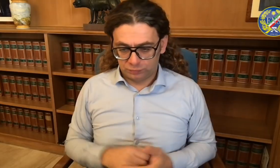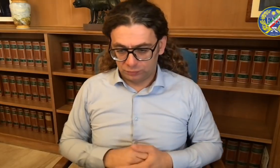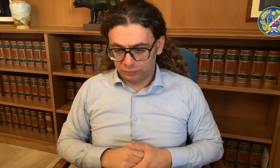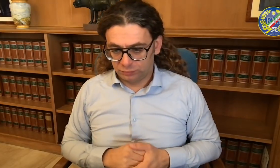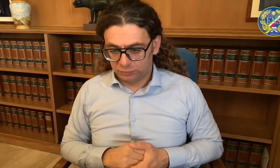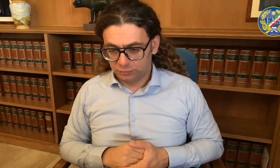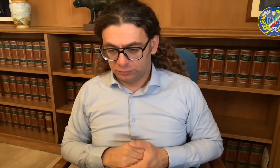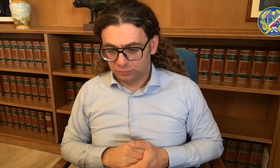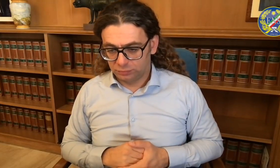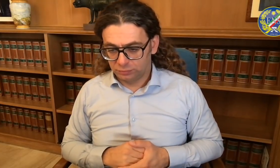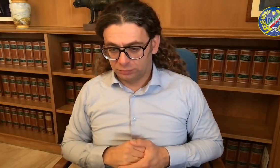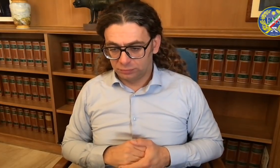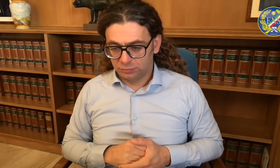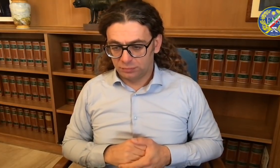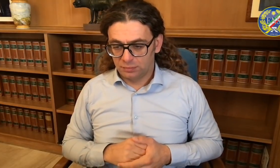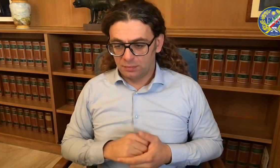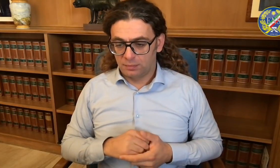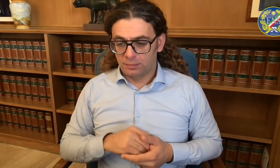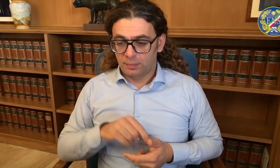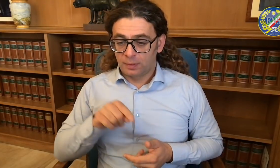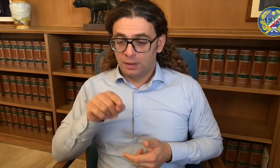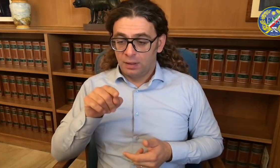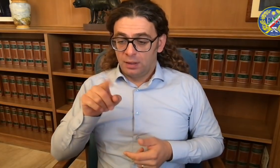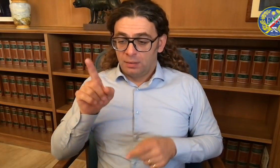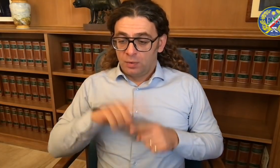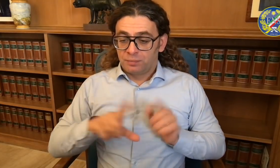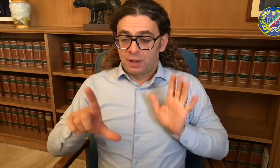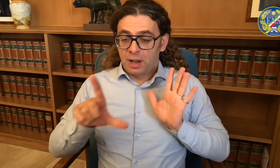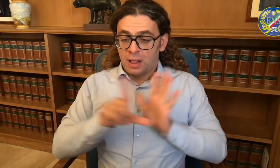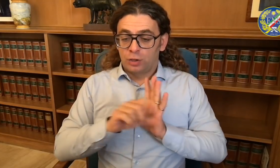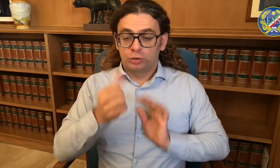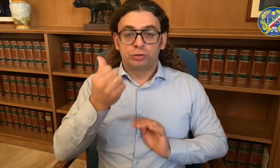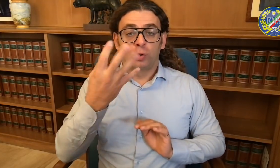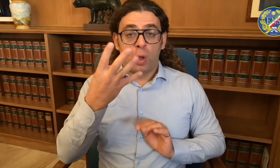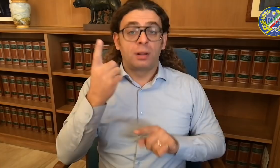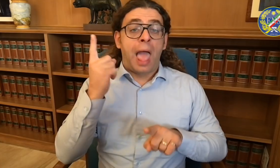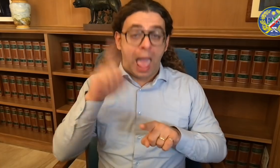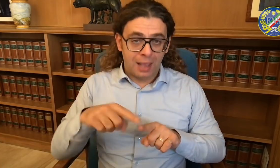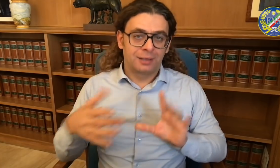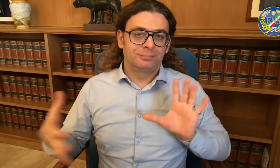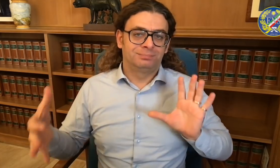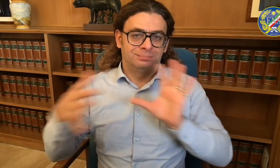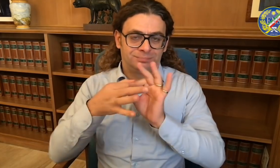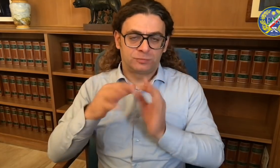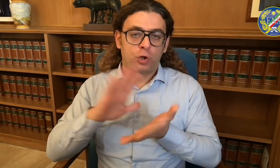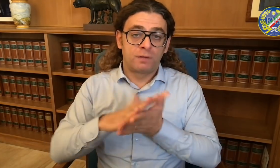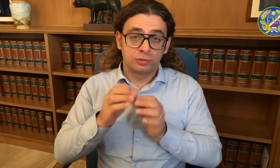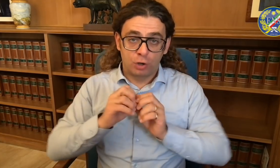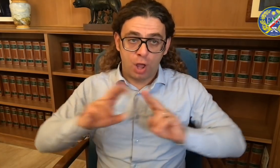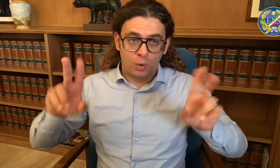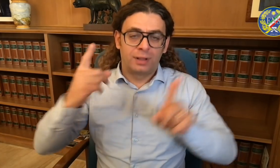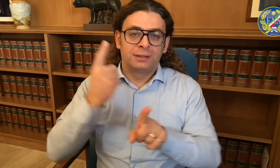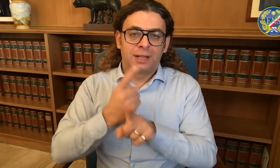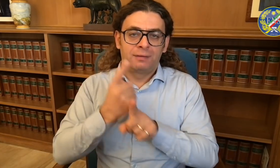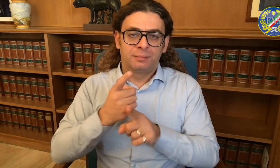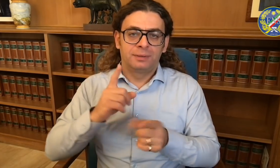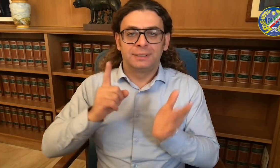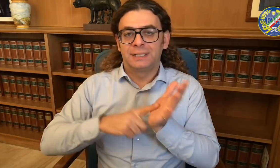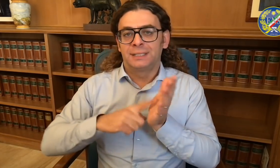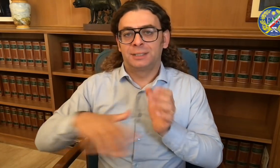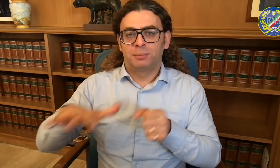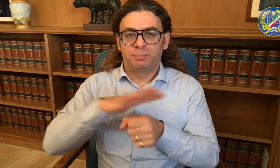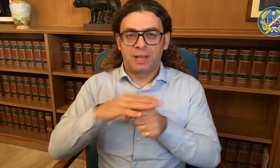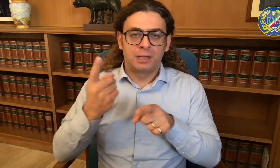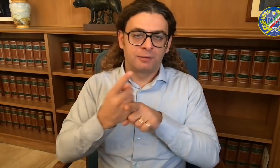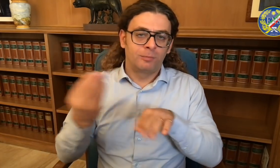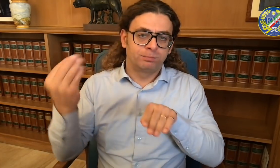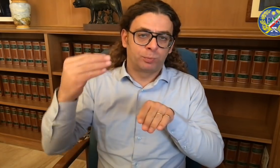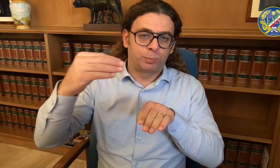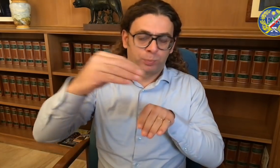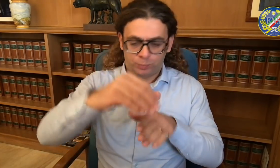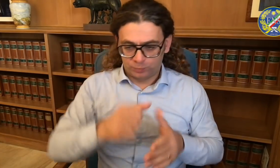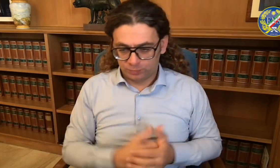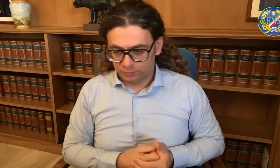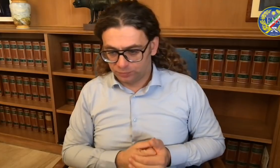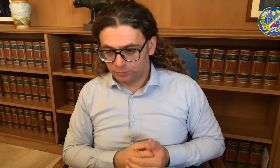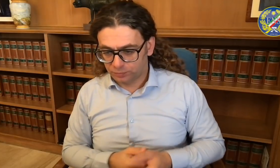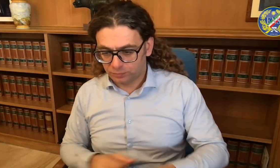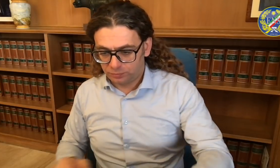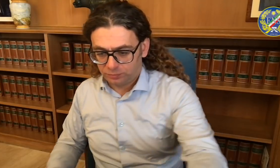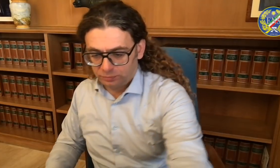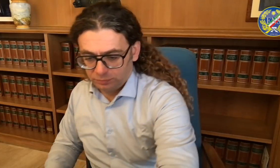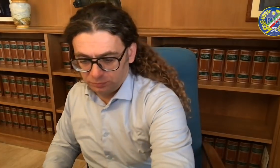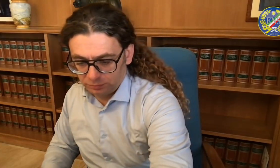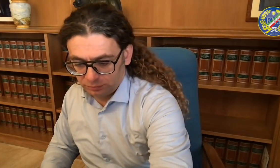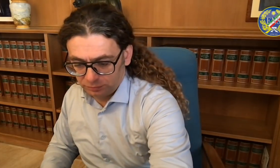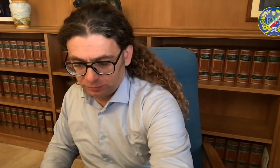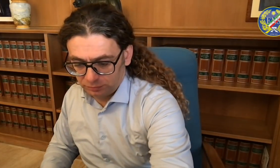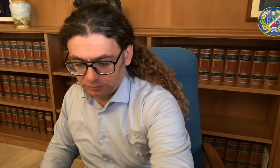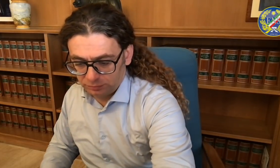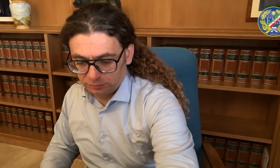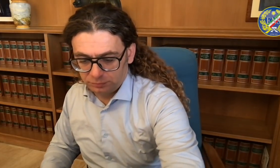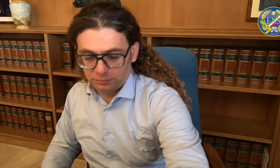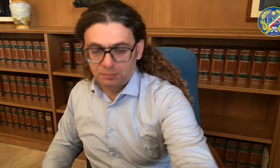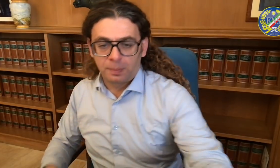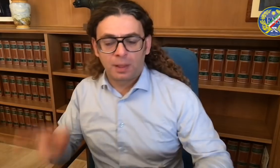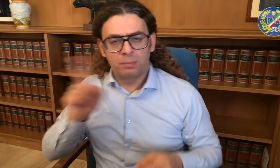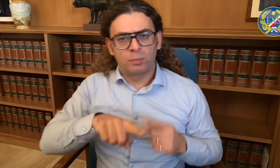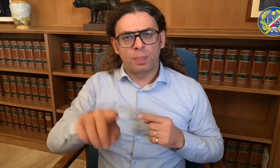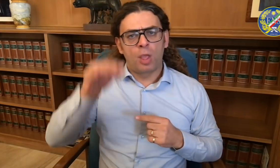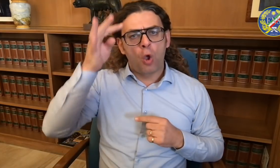È prevista inoltre con riferimento alla L.104/1992 la definizione di un processo unico per la valutazione della condizione di disabilità, processo che deve essere facilitato.